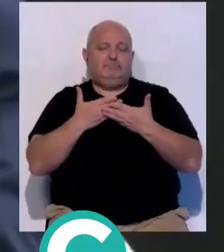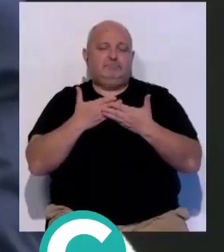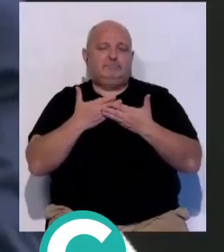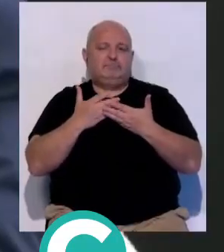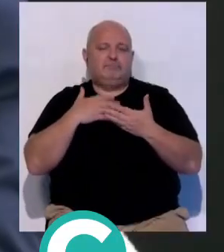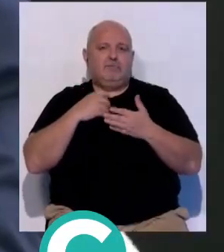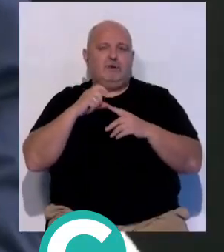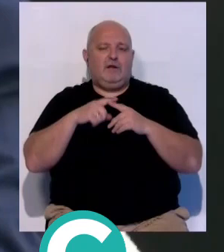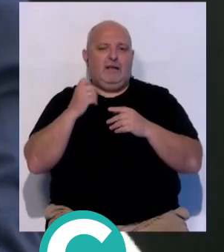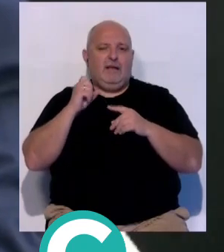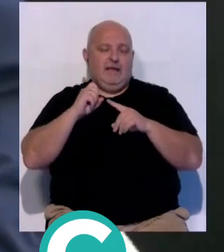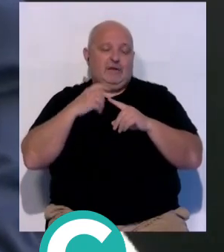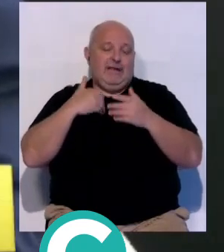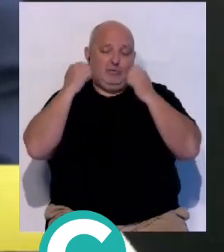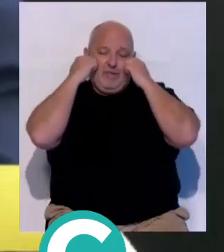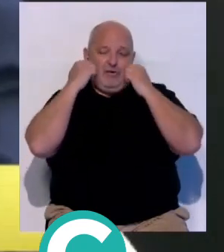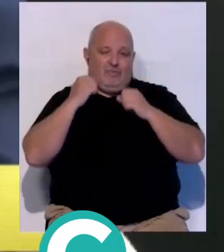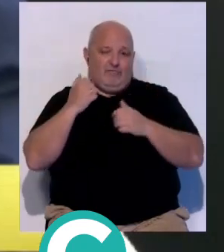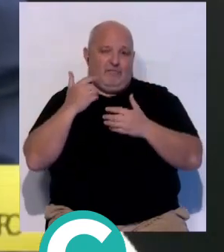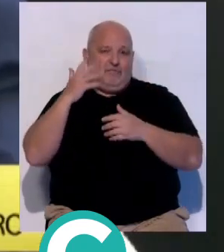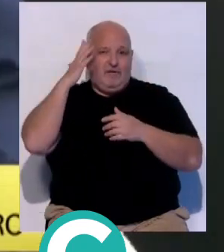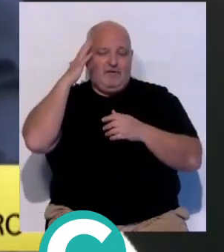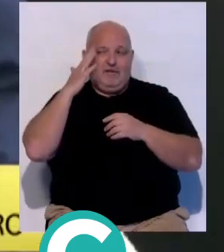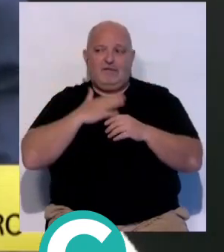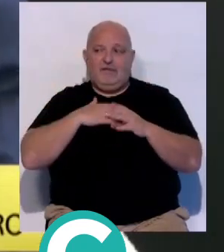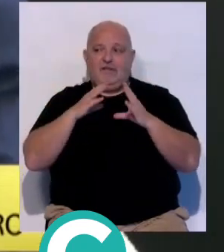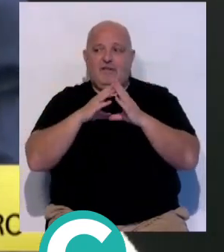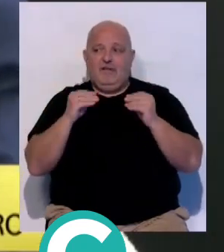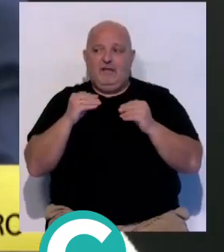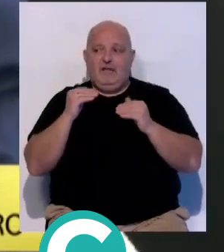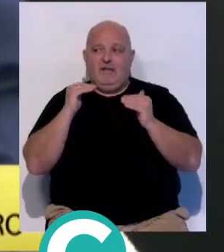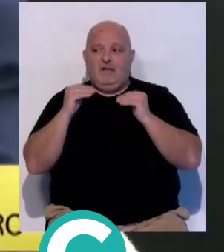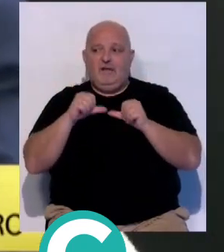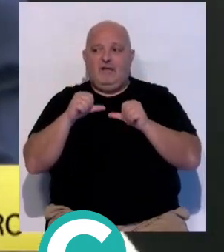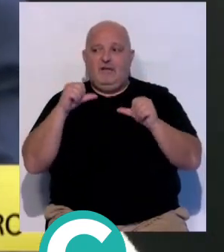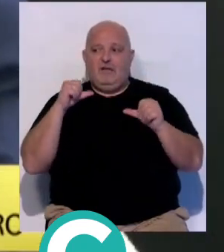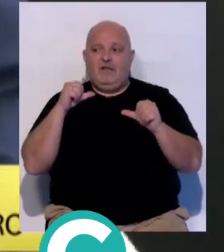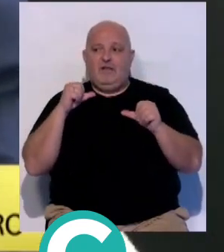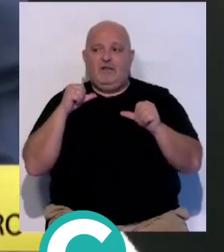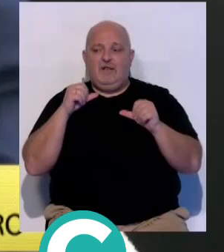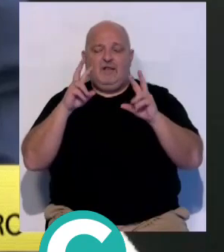de psicología y lo que habláis de Andalucía un poco una parte no están en andaluz es tan